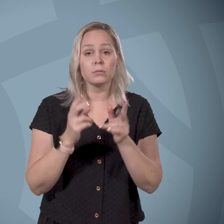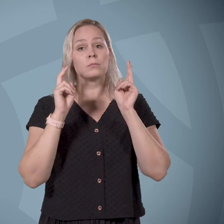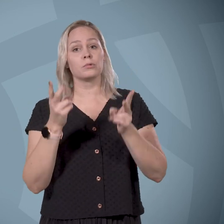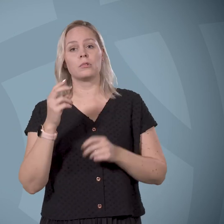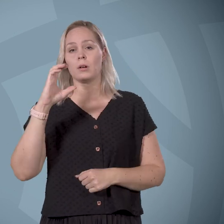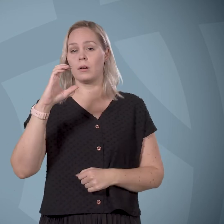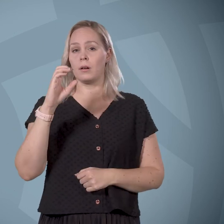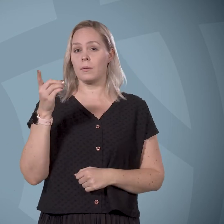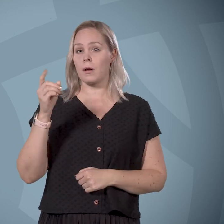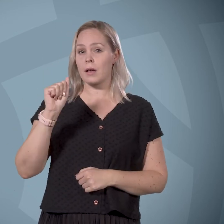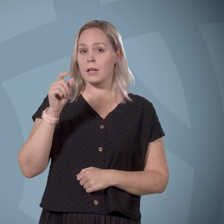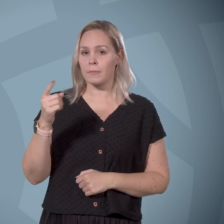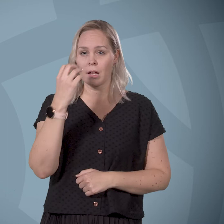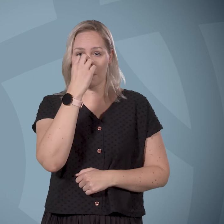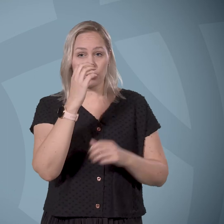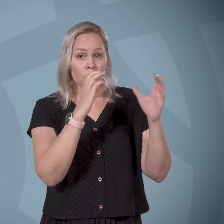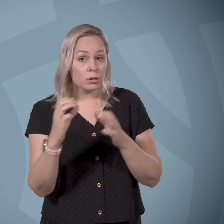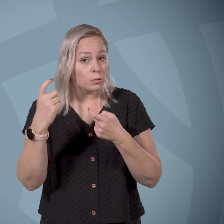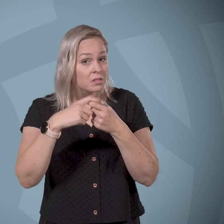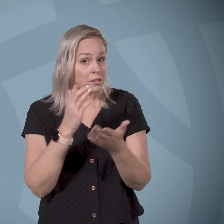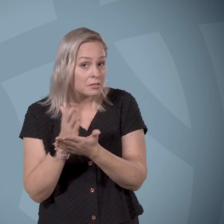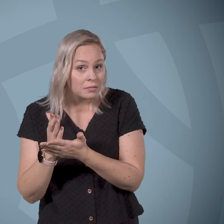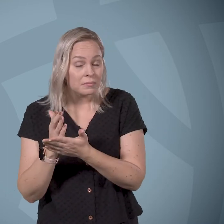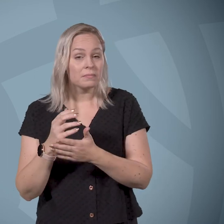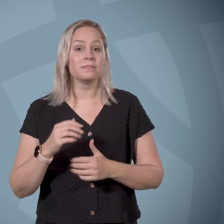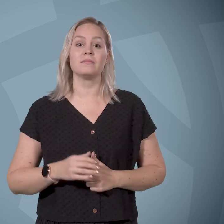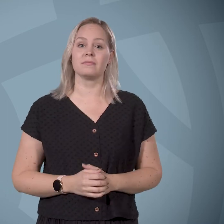sekä CPAP-laitehoitoon liittyvät asiat.